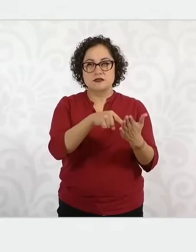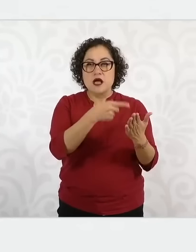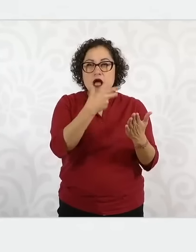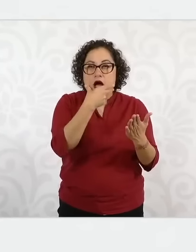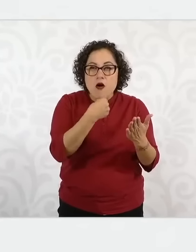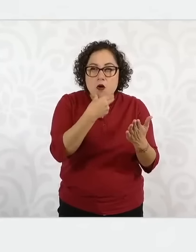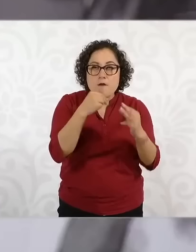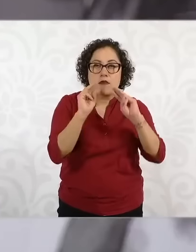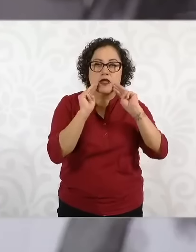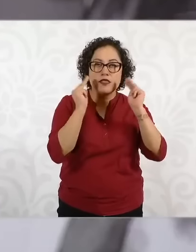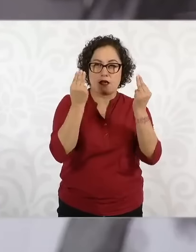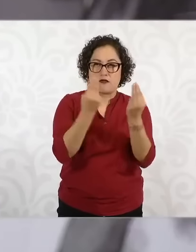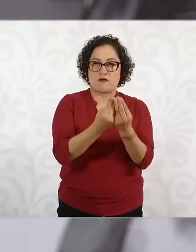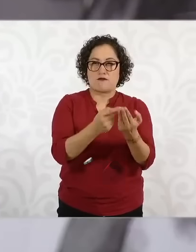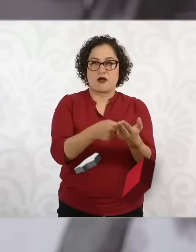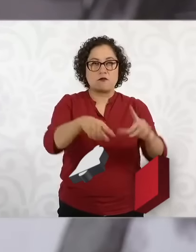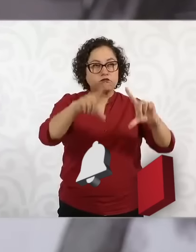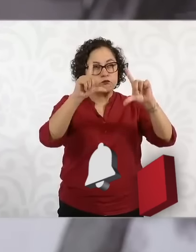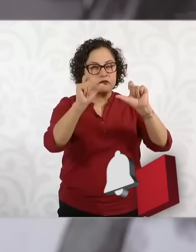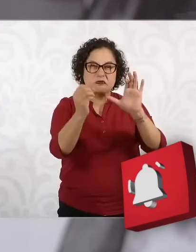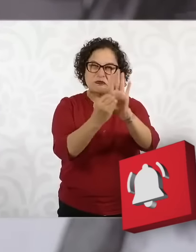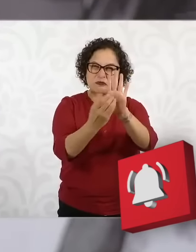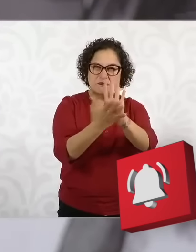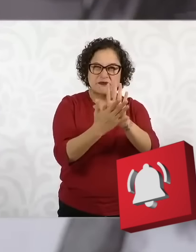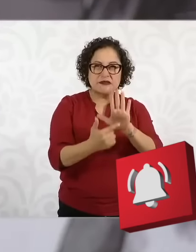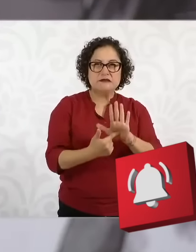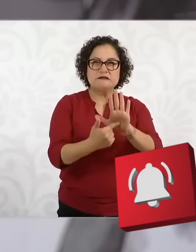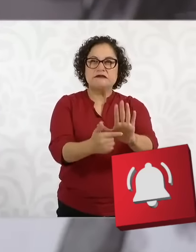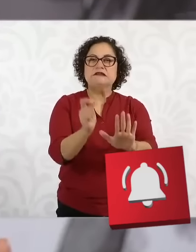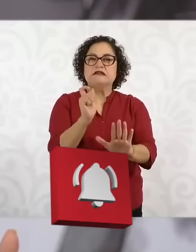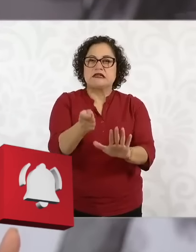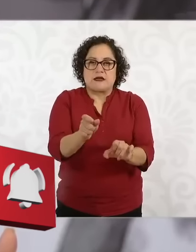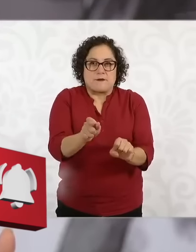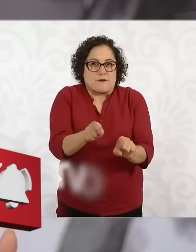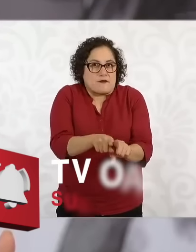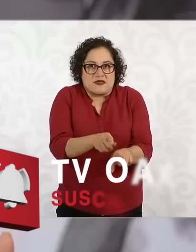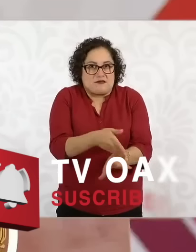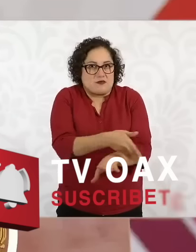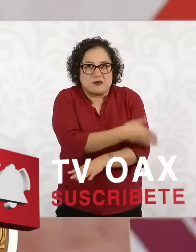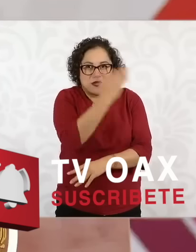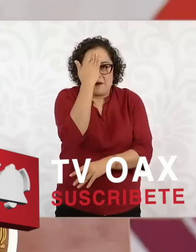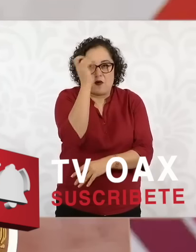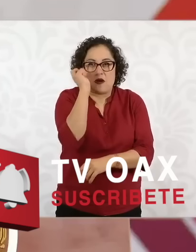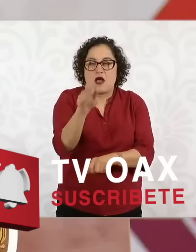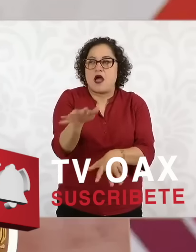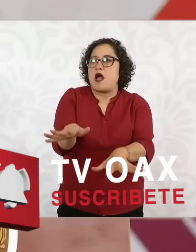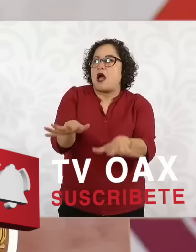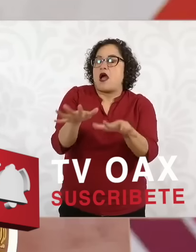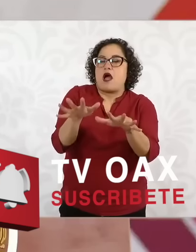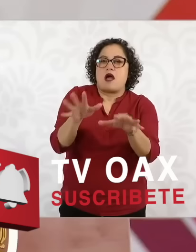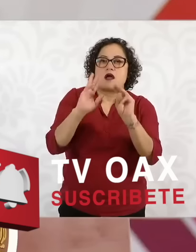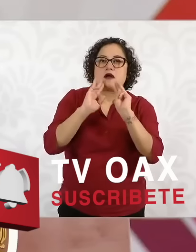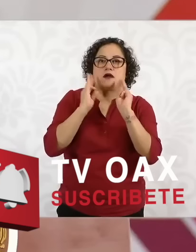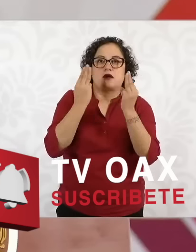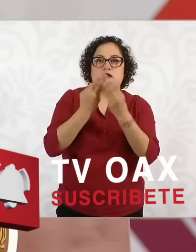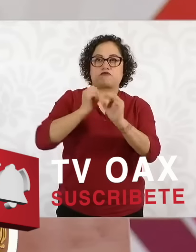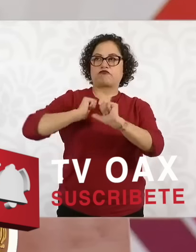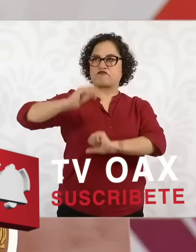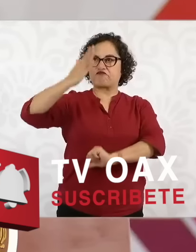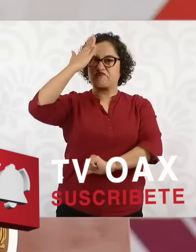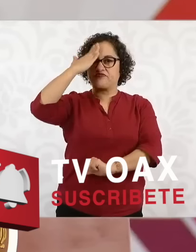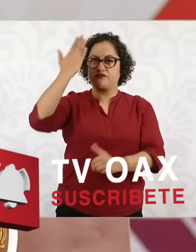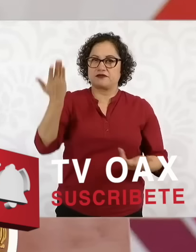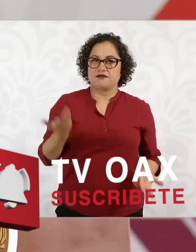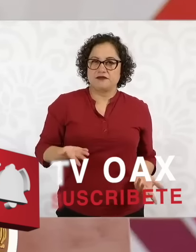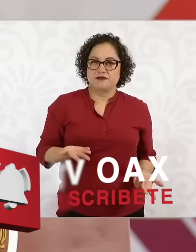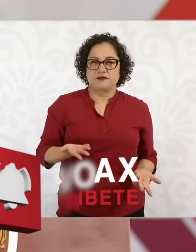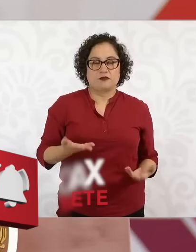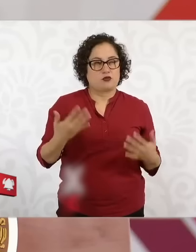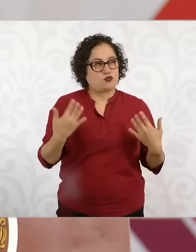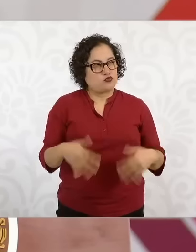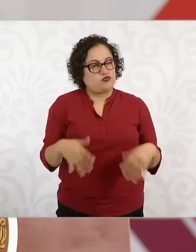es decir, se enalteció estas figuras. Increíble. Increíble.